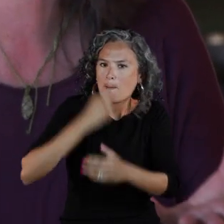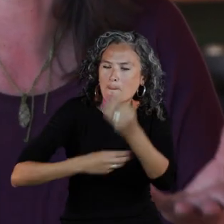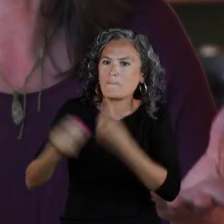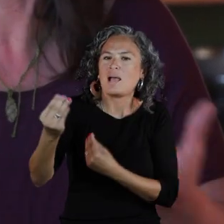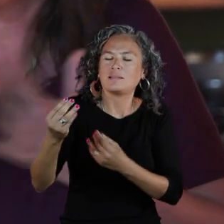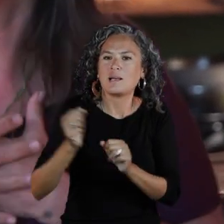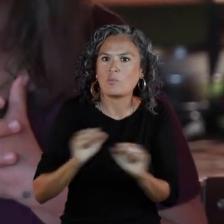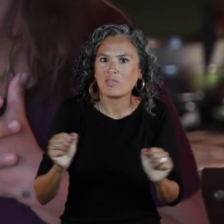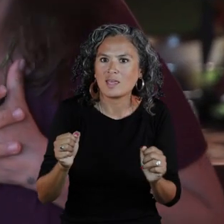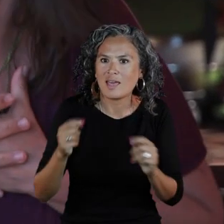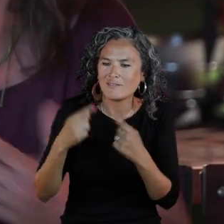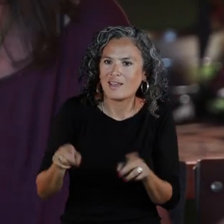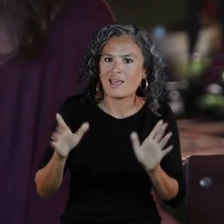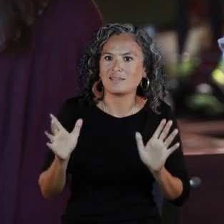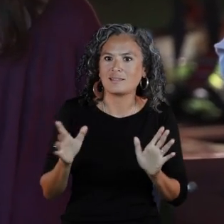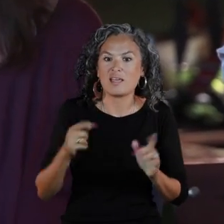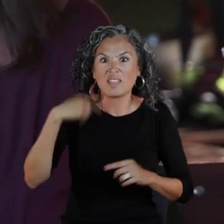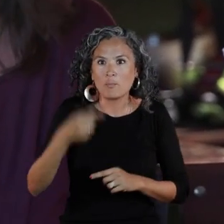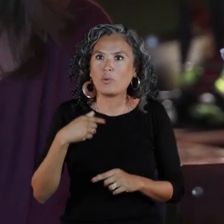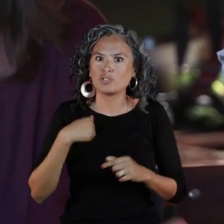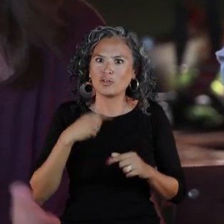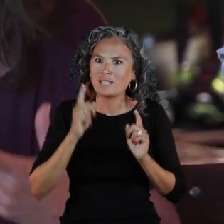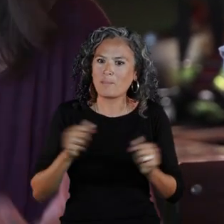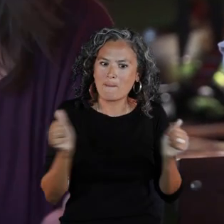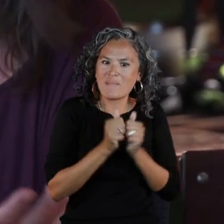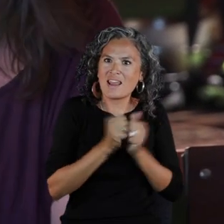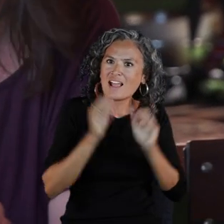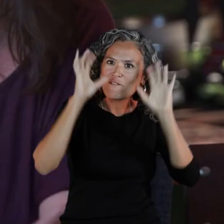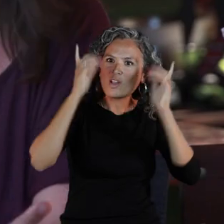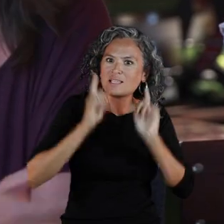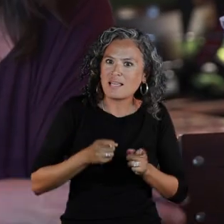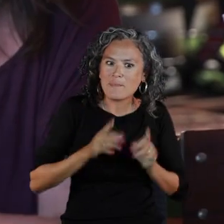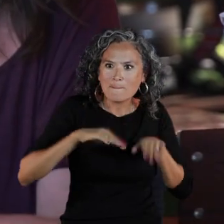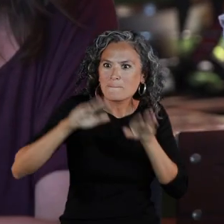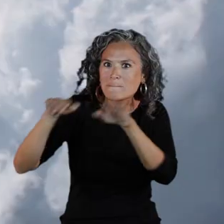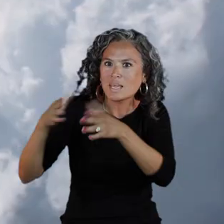Además, después, yo también tuve experiencias violentas con hombres.